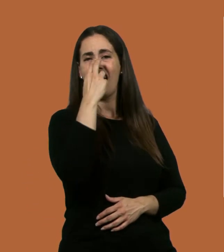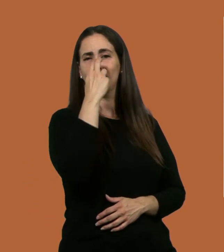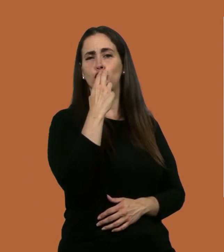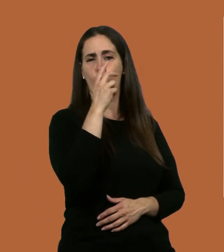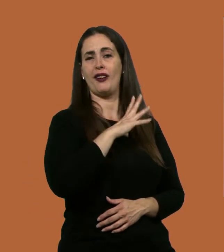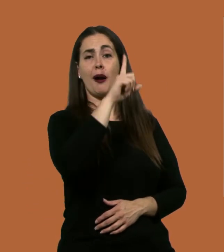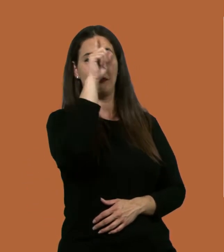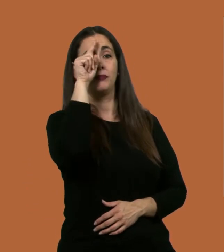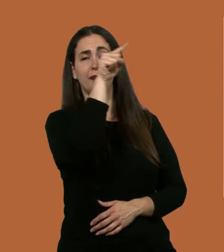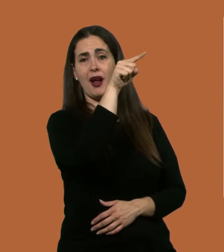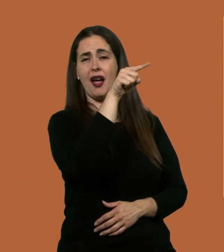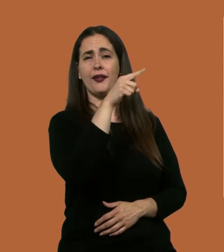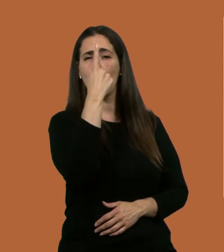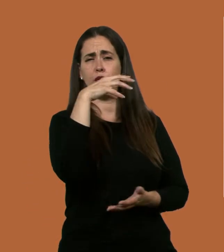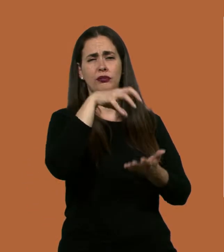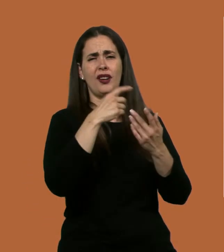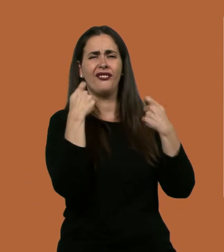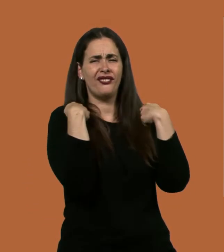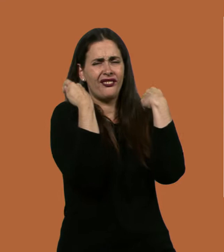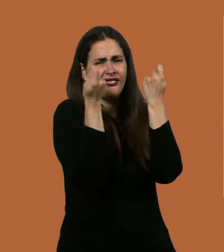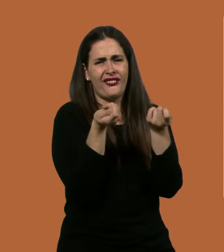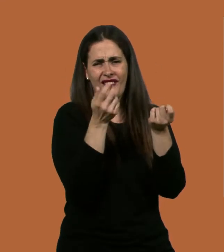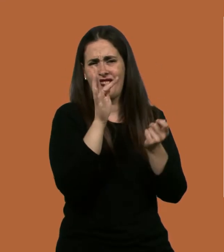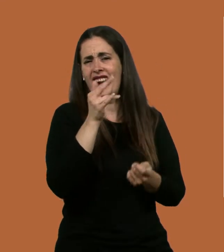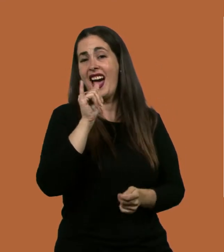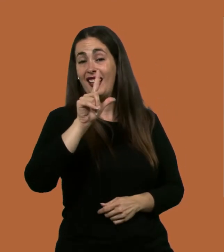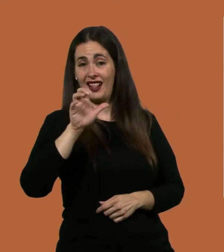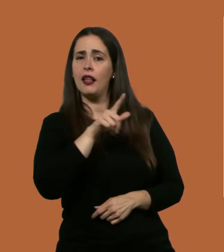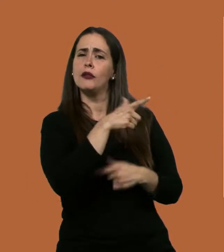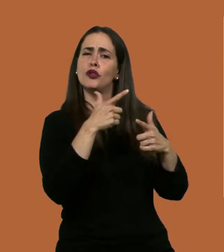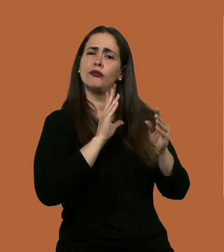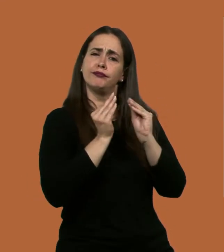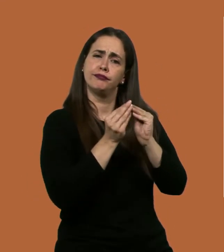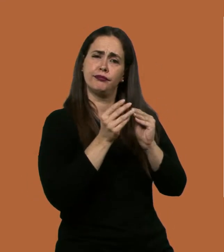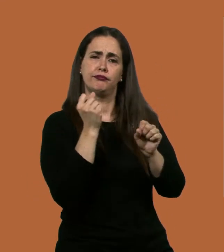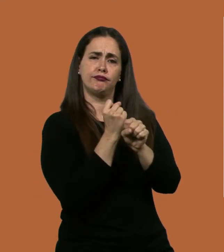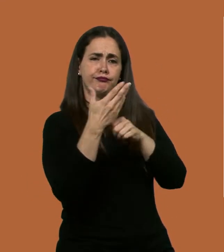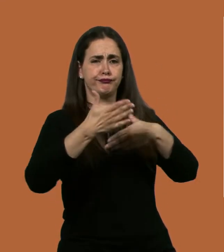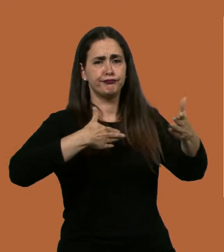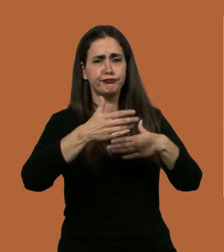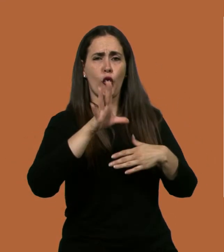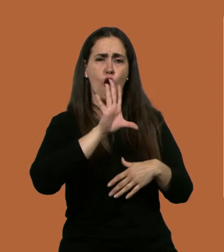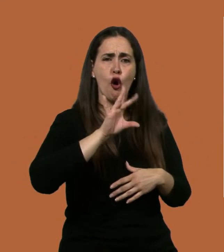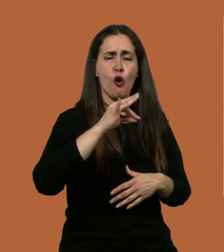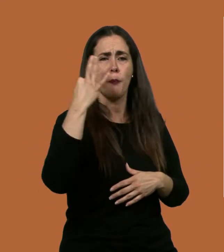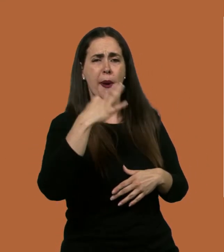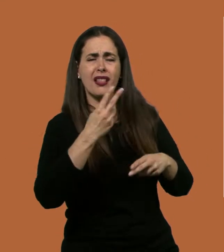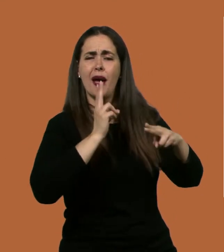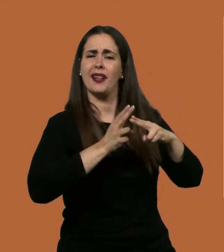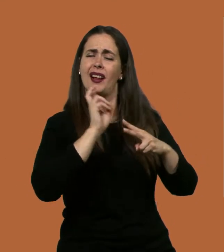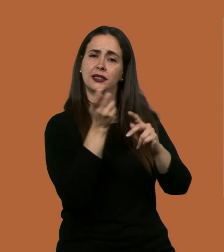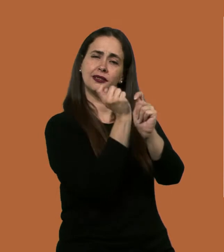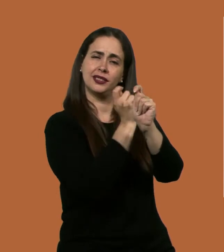A El Escorial hi havia un frare que era argenter.